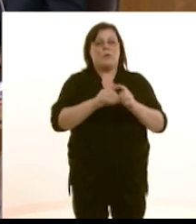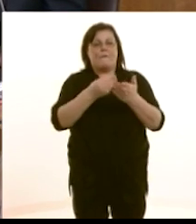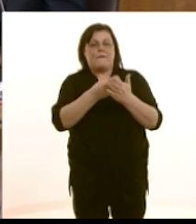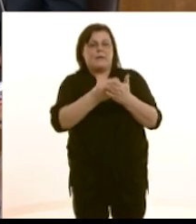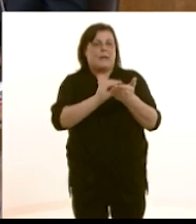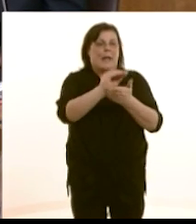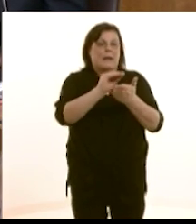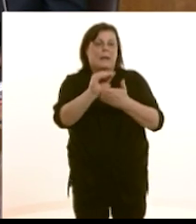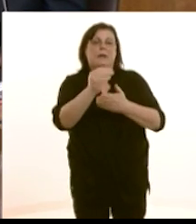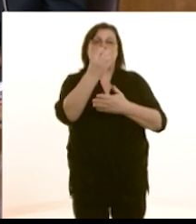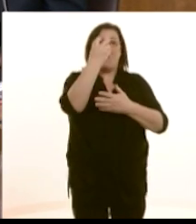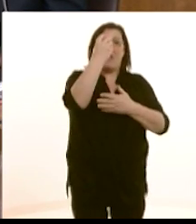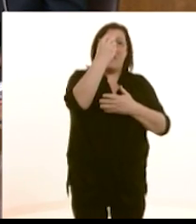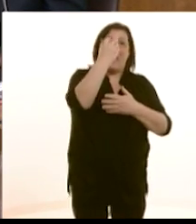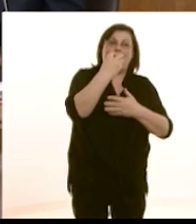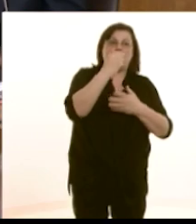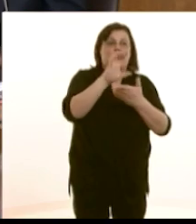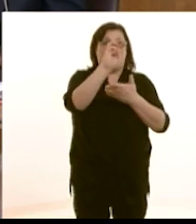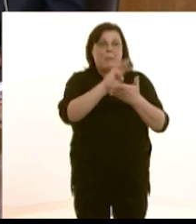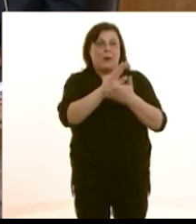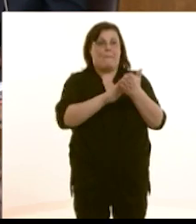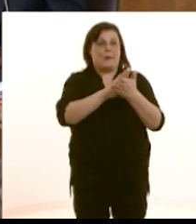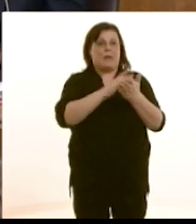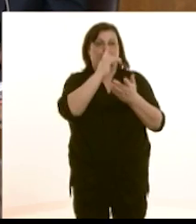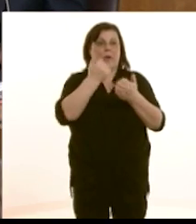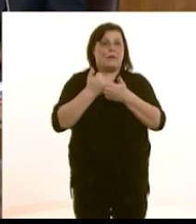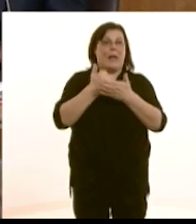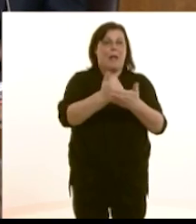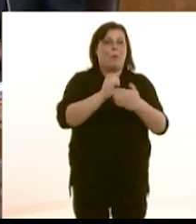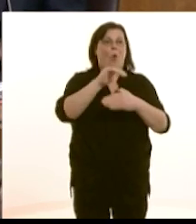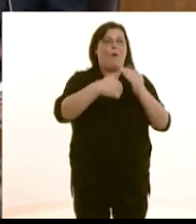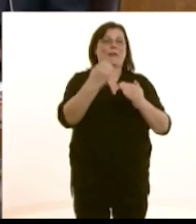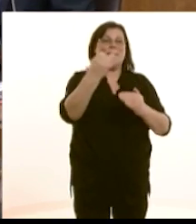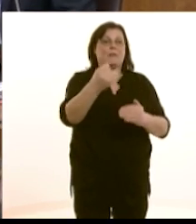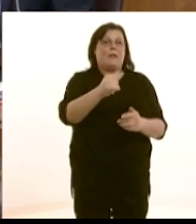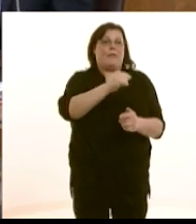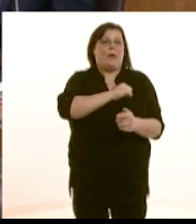sydd wediíi ddyrannu i Age Cymru wediíu helpu i ymateb i dros 17,000 cais am gyngor